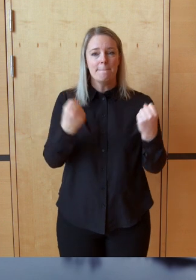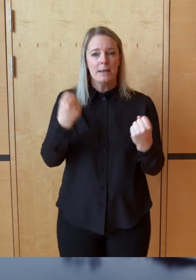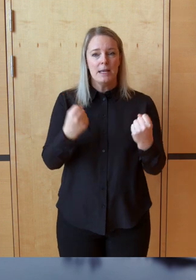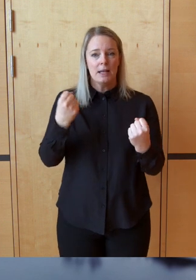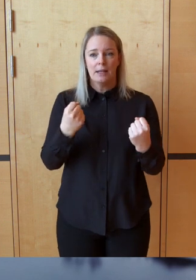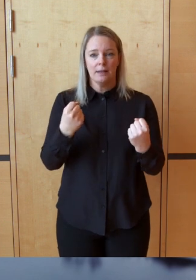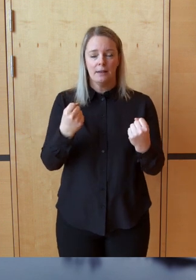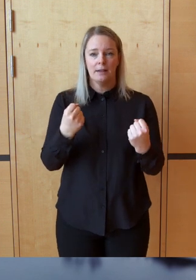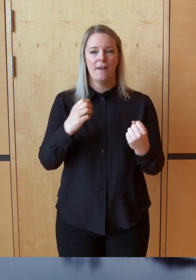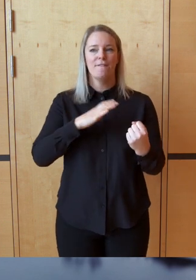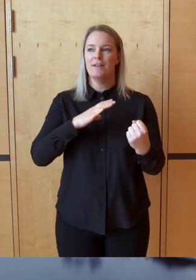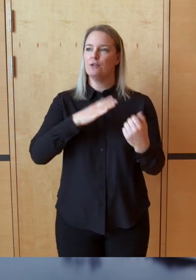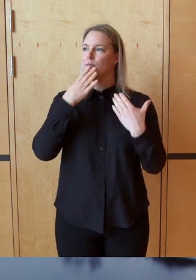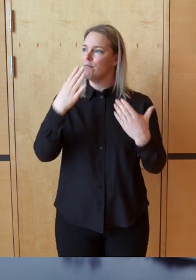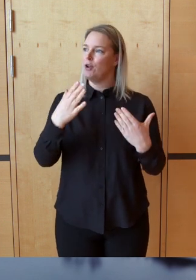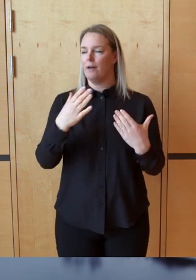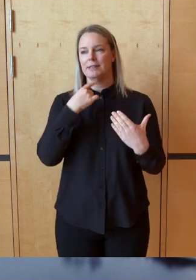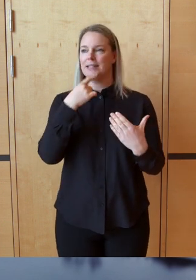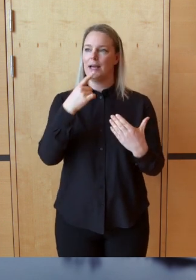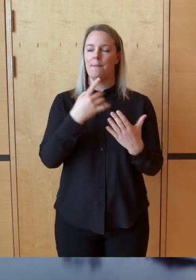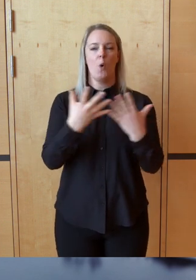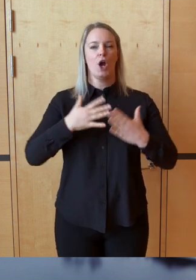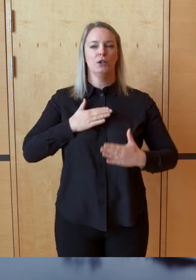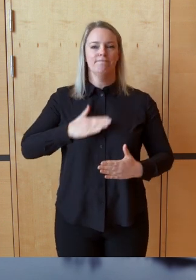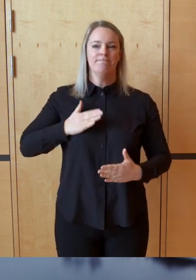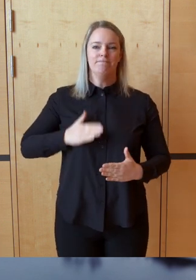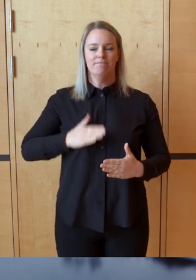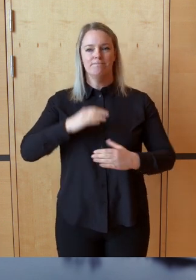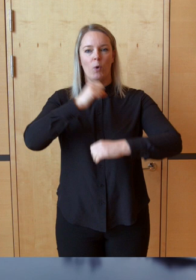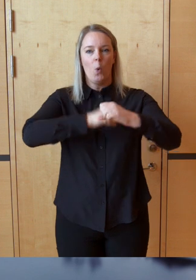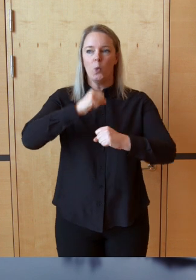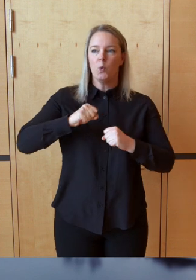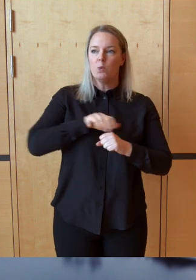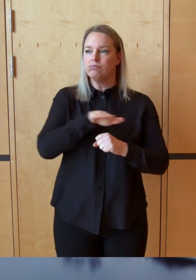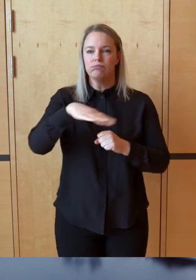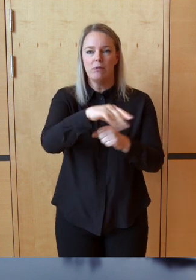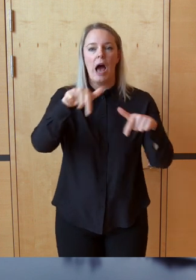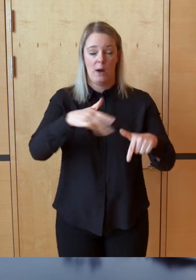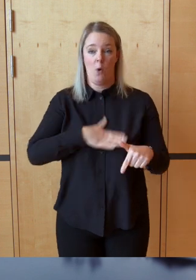Motorkultur om man ska kalla det står Skellefteå och det Hoppas vi även att vi ska ha i framtiden